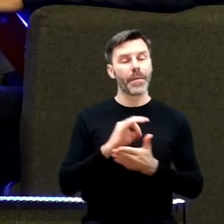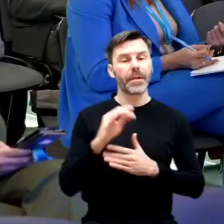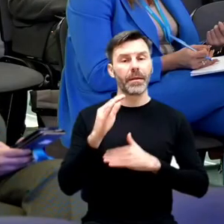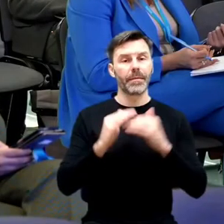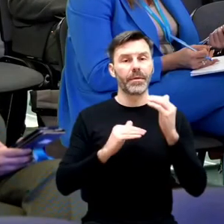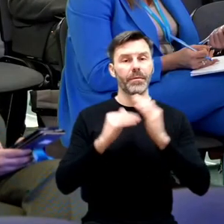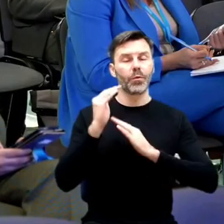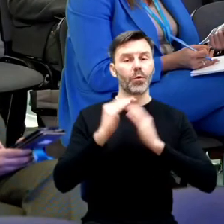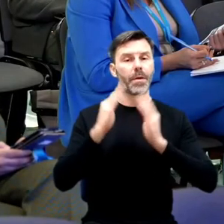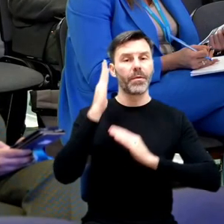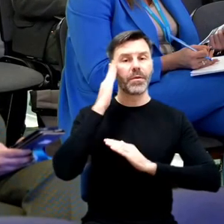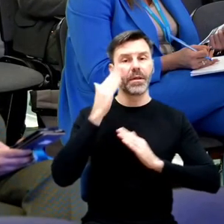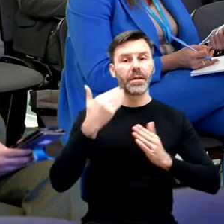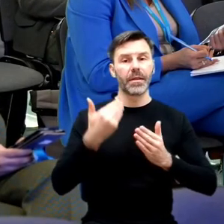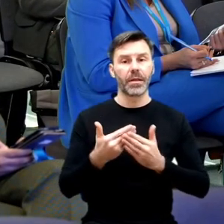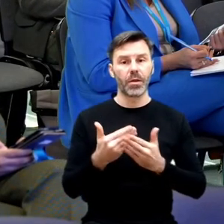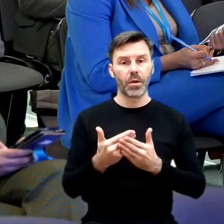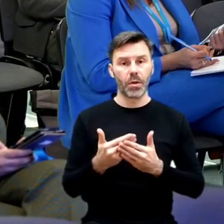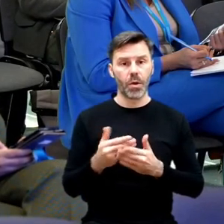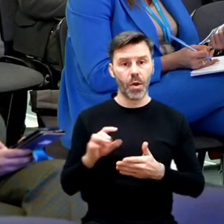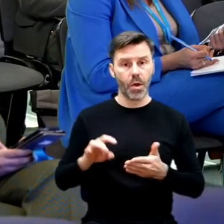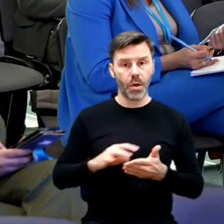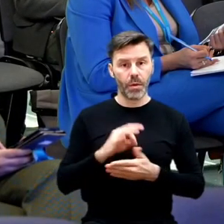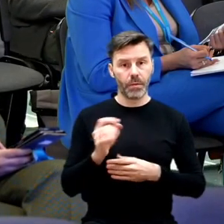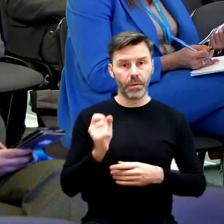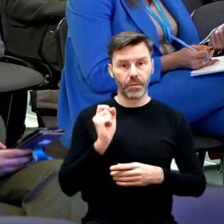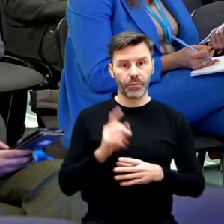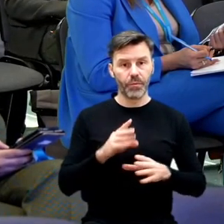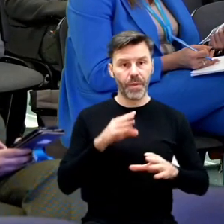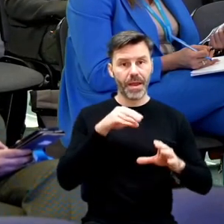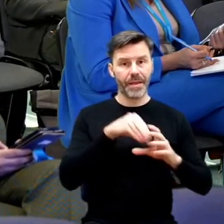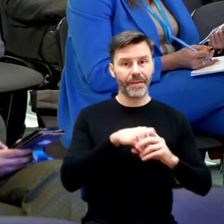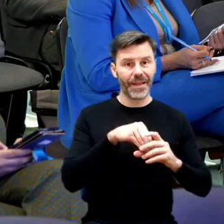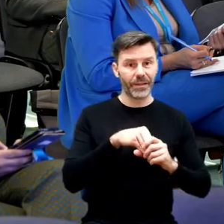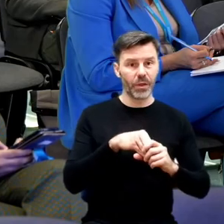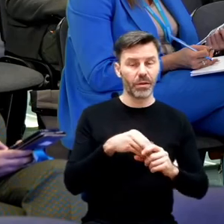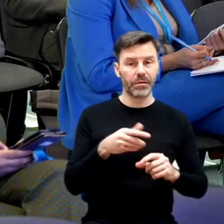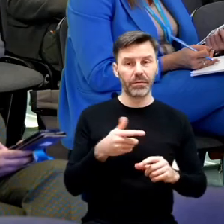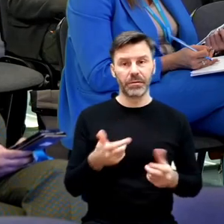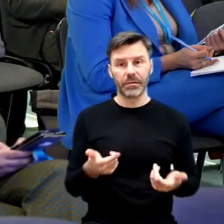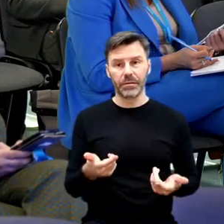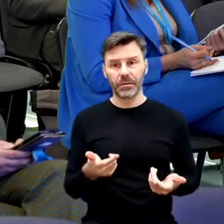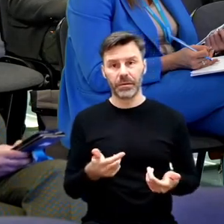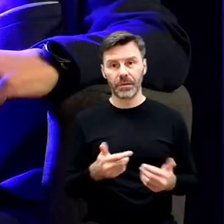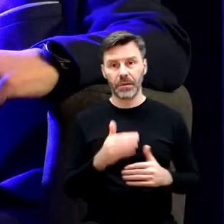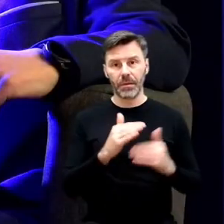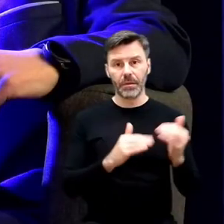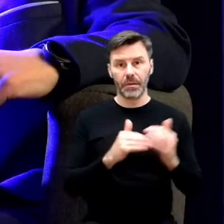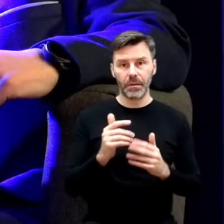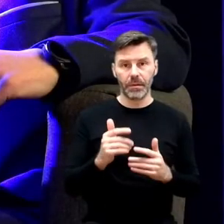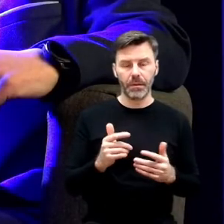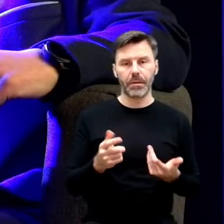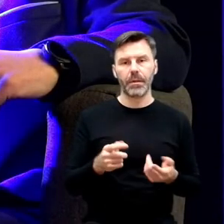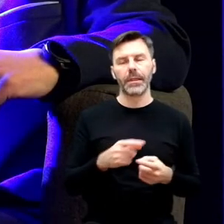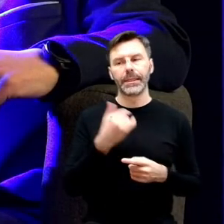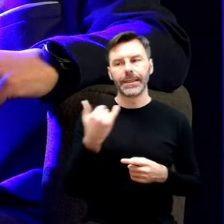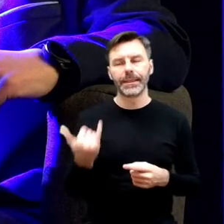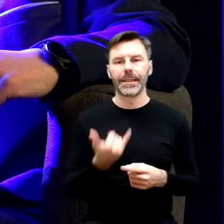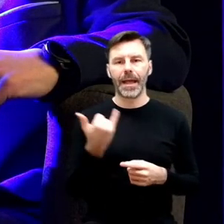że gmina jest inwestorem mieszkaniowym, tak? Cały czas mieszkańcom na zabraniach miejskich, osiedlowych tłumaczymy jedną rzecz.